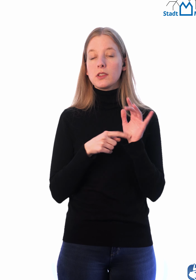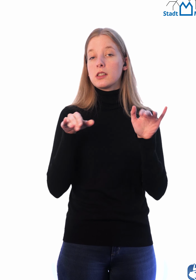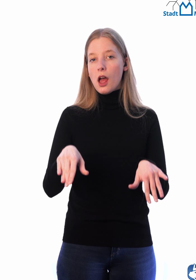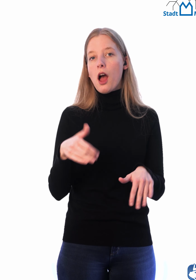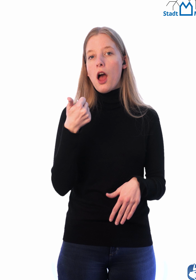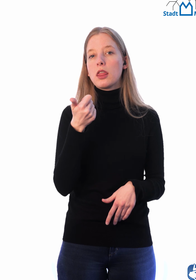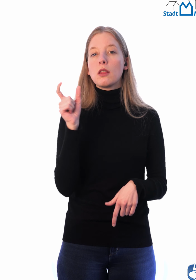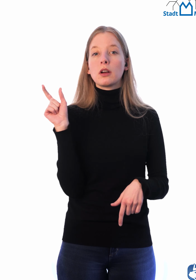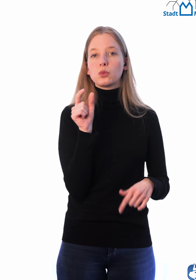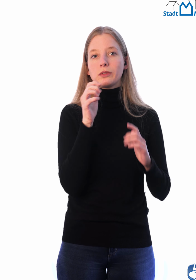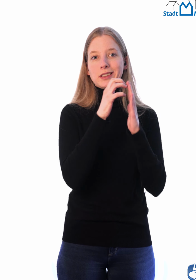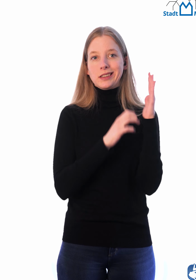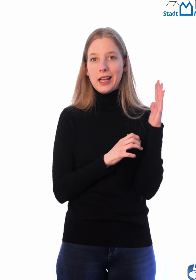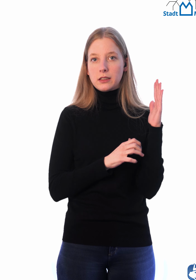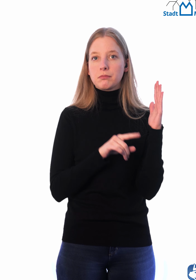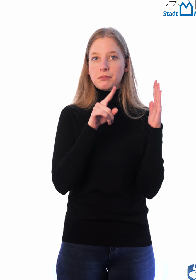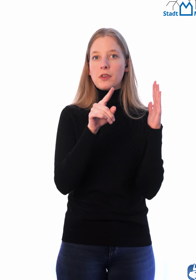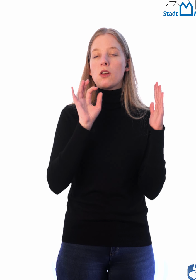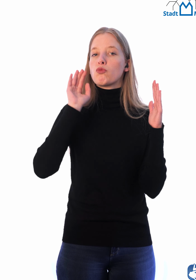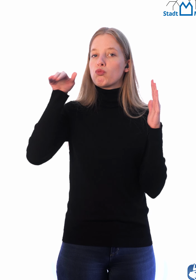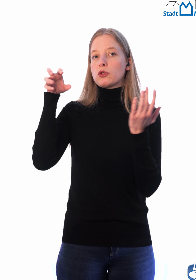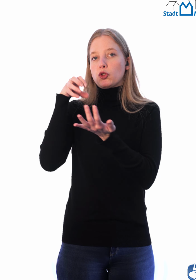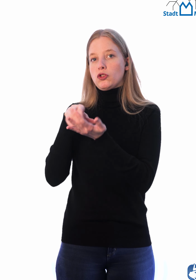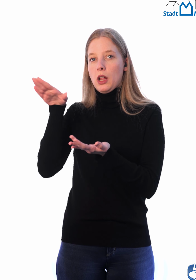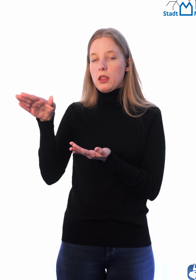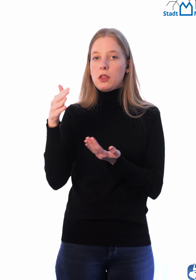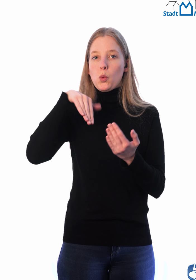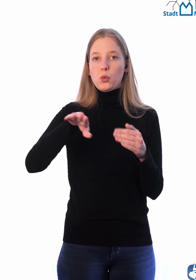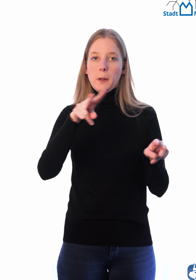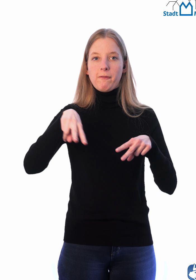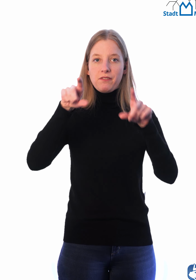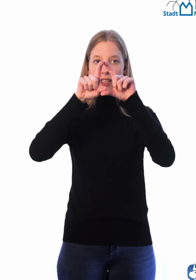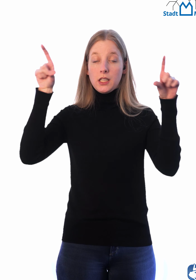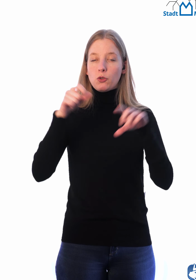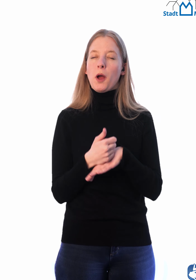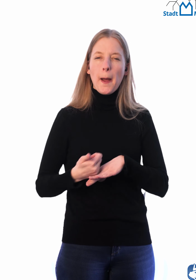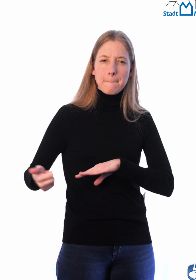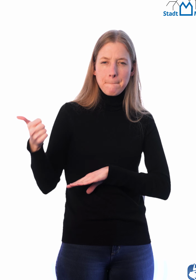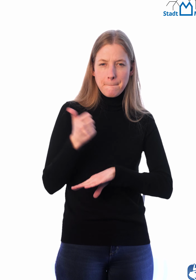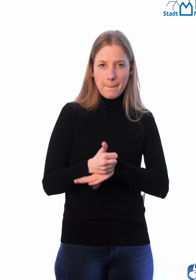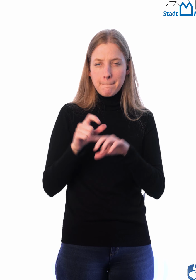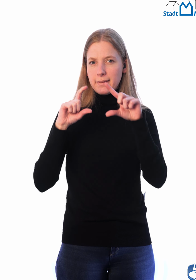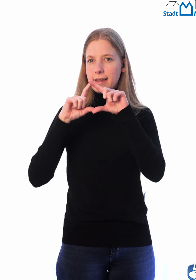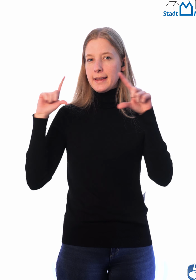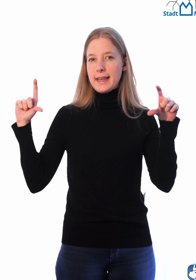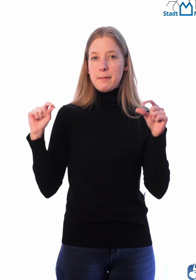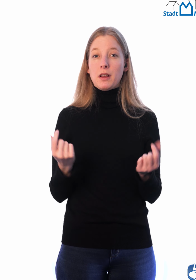Ein kurzer Text zu Metzingen steht unter dem Video. Top-Themen